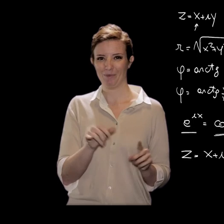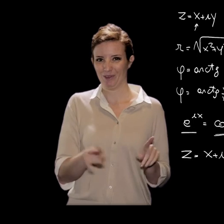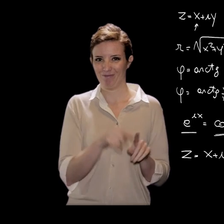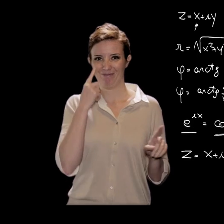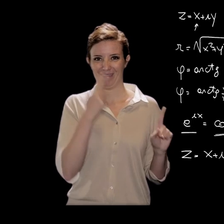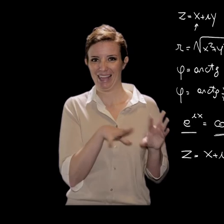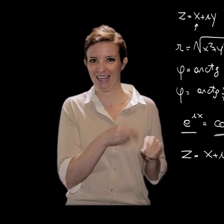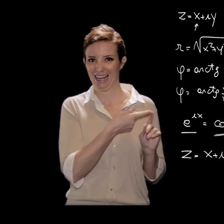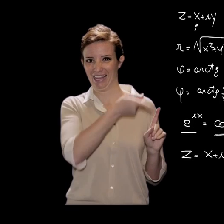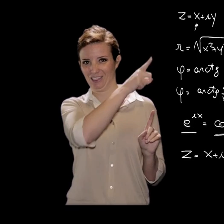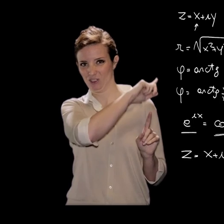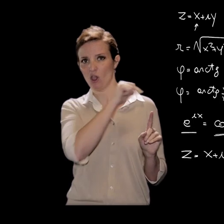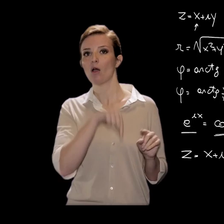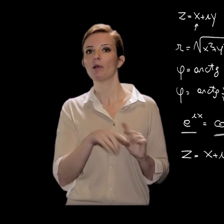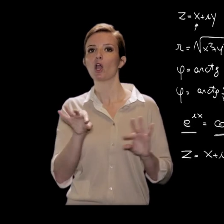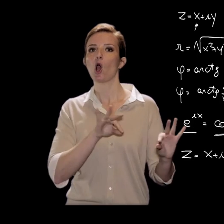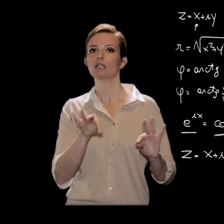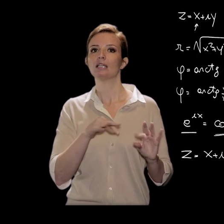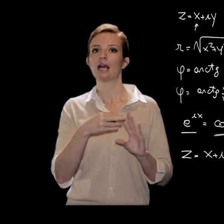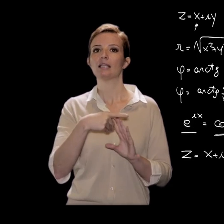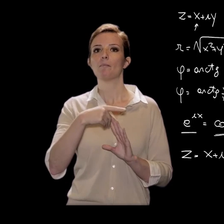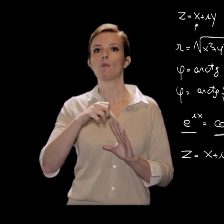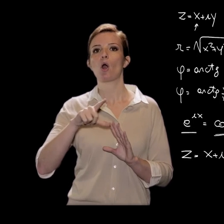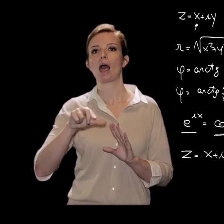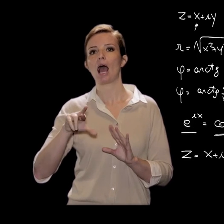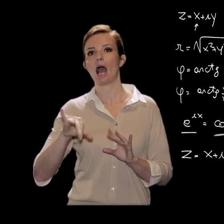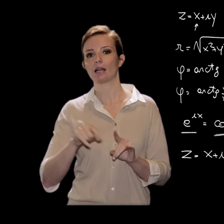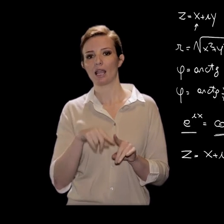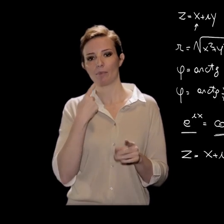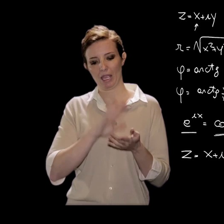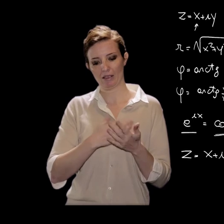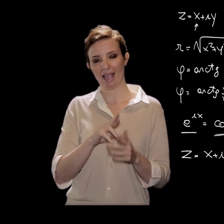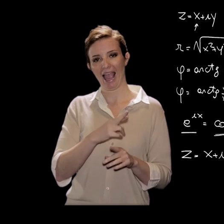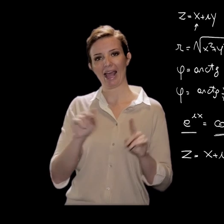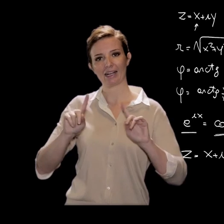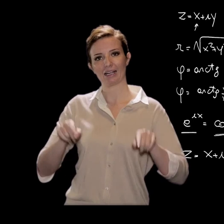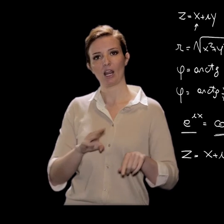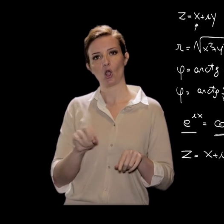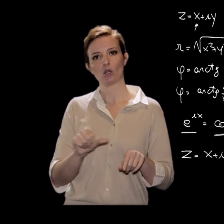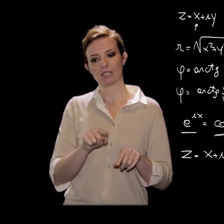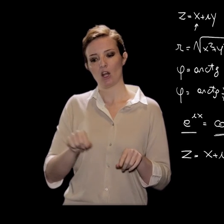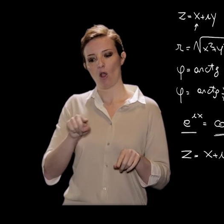e anche in coordinate polari come segue,